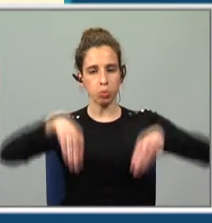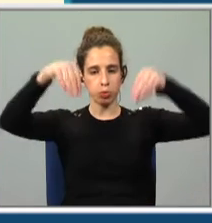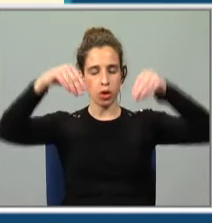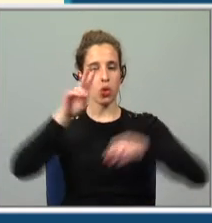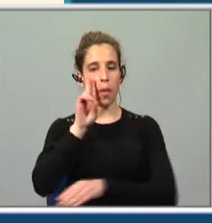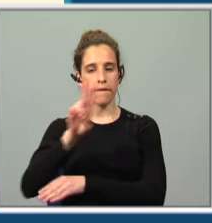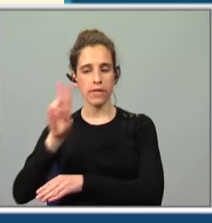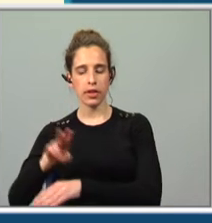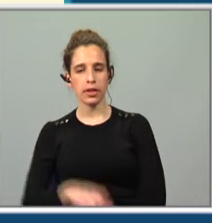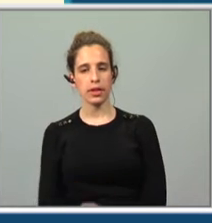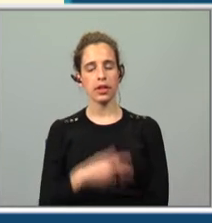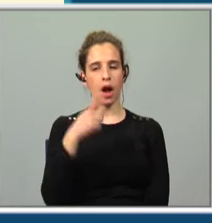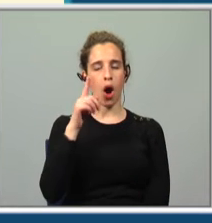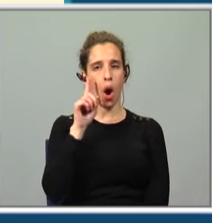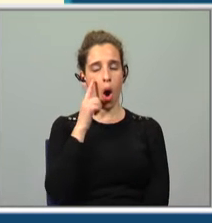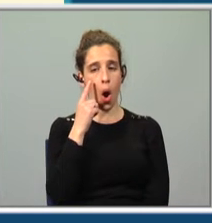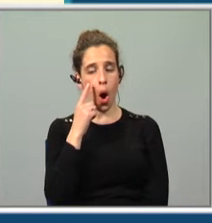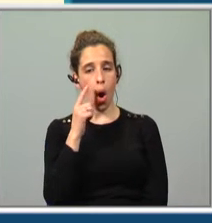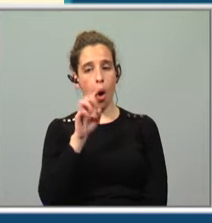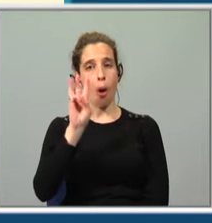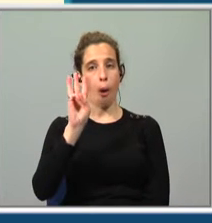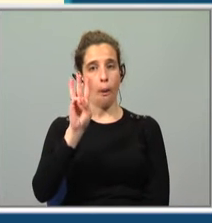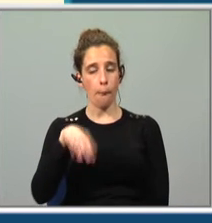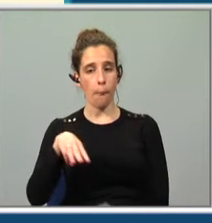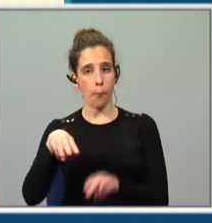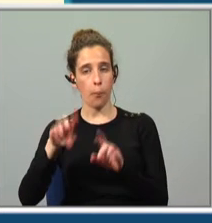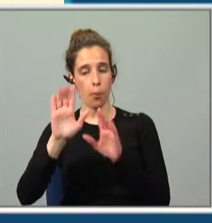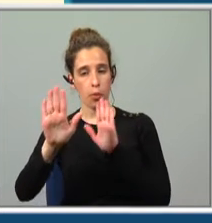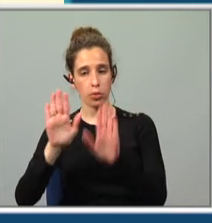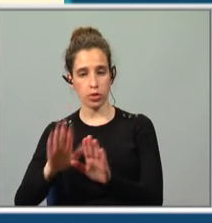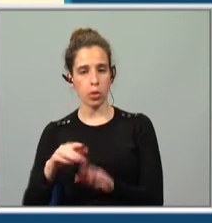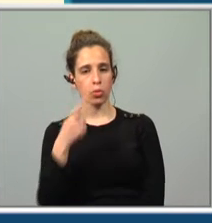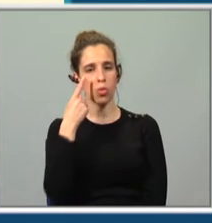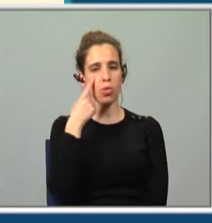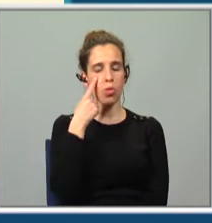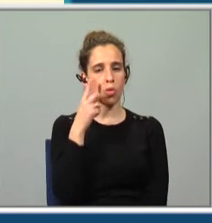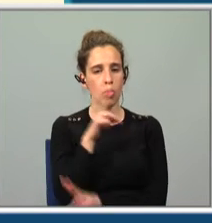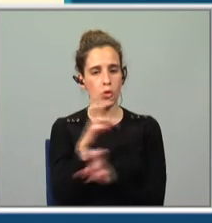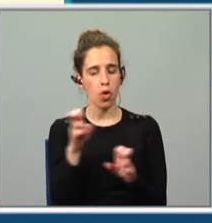tortuga encontraram uma mensagem junto à exposição dos tubarões tortuga 在鯊魚秀